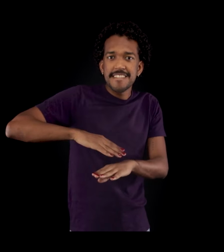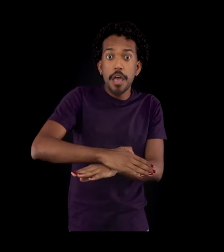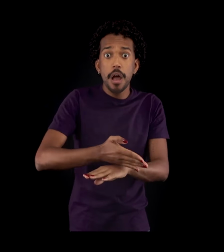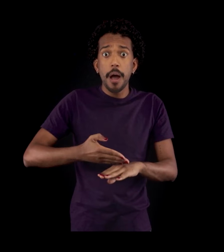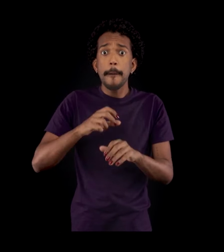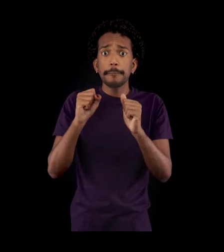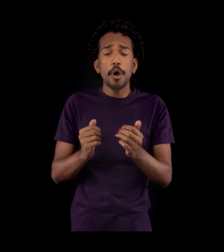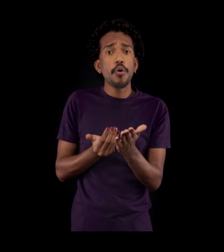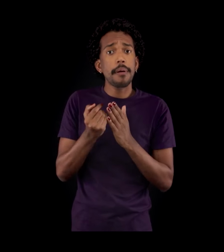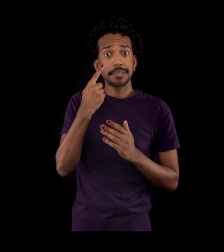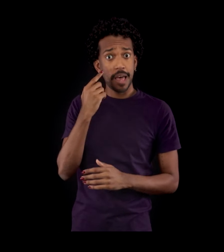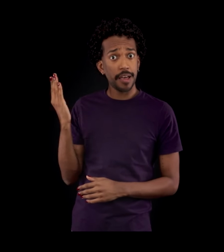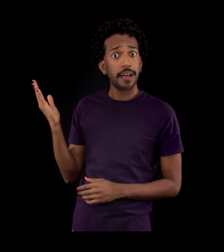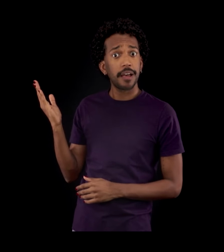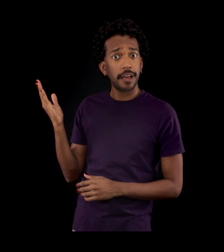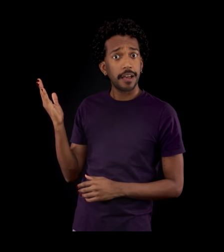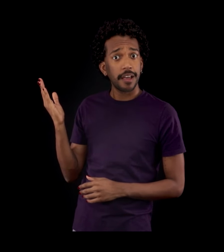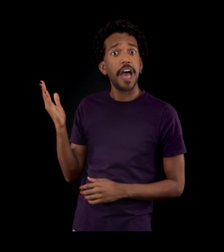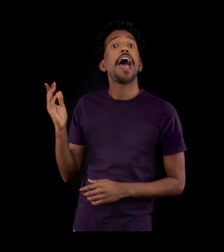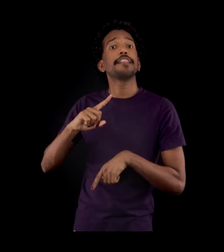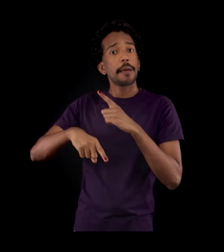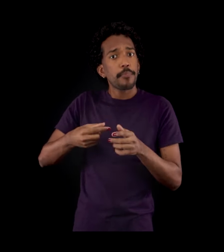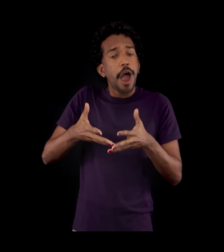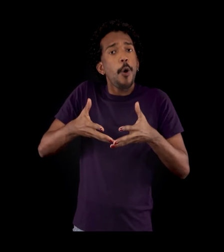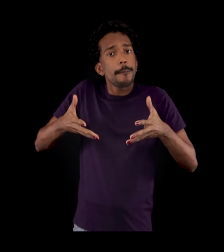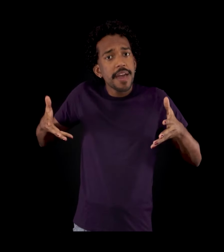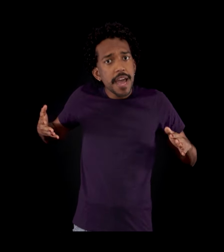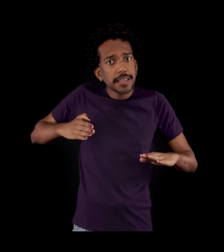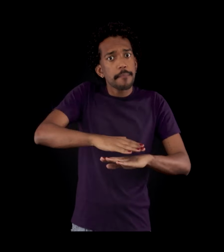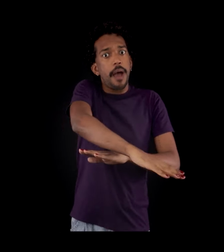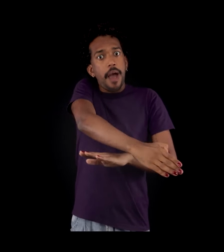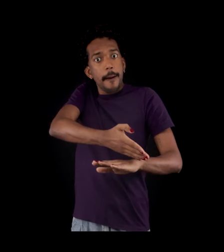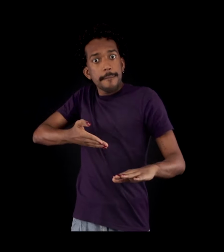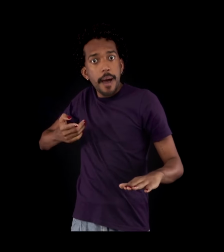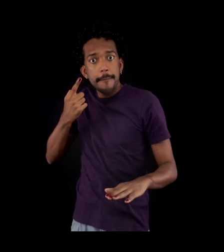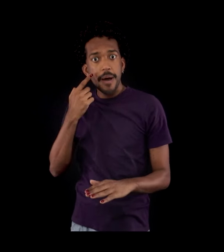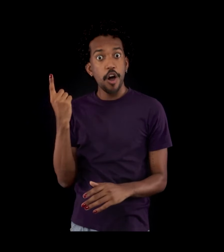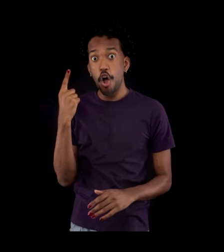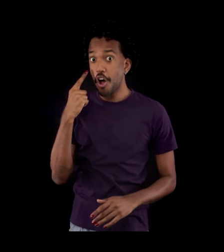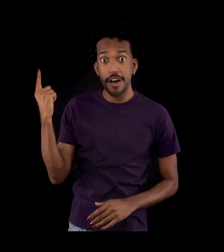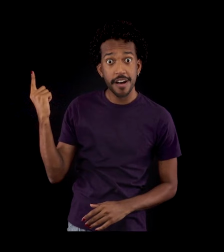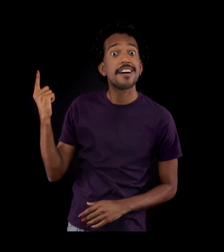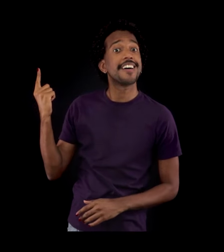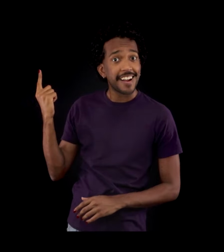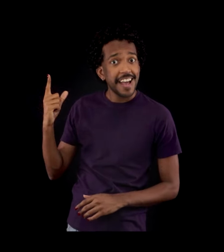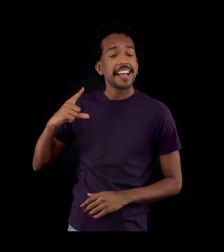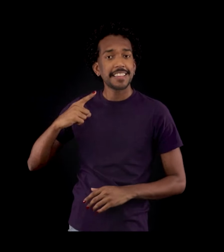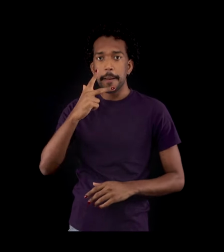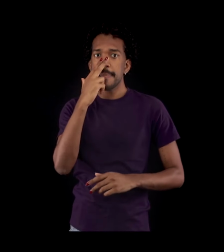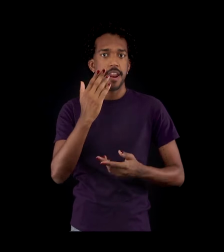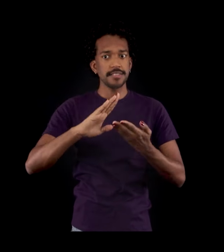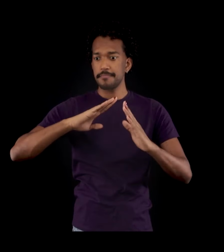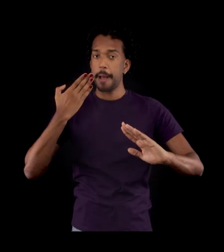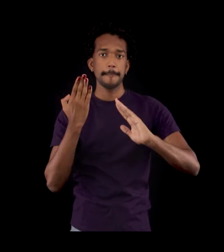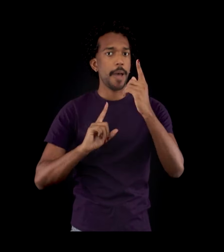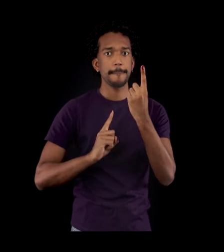então o gesto pode começar aqui e daqui a pouco o gesto vai aumentando. Vai aumentando e daqui a pouco vai para cá, já vai para lá